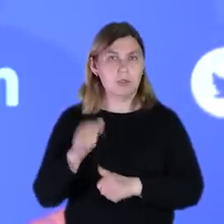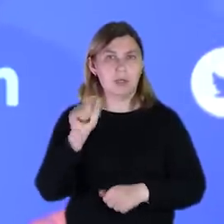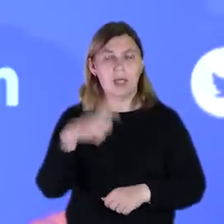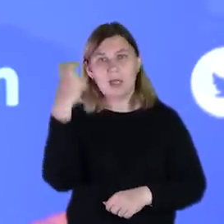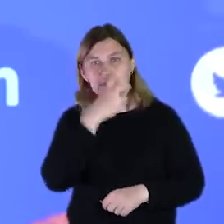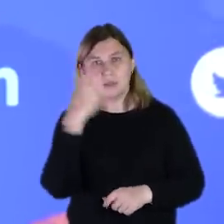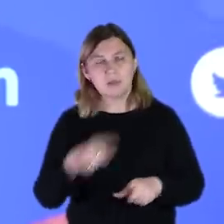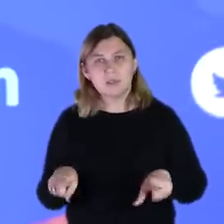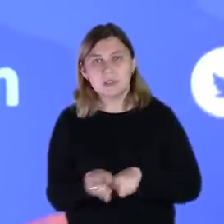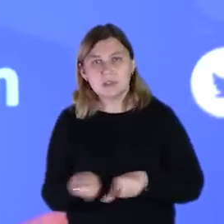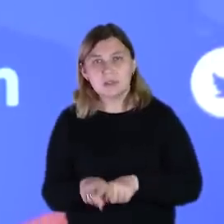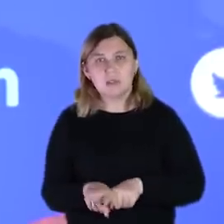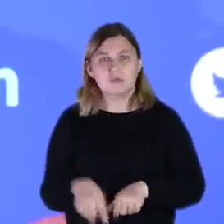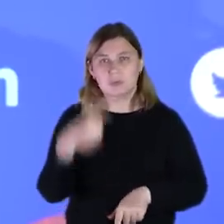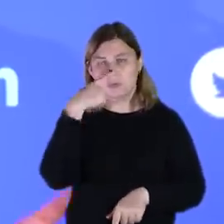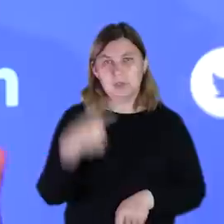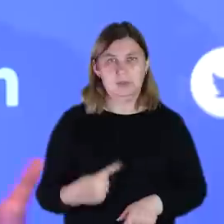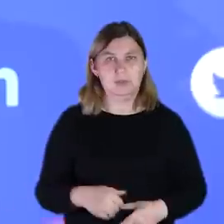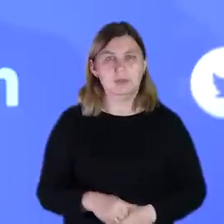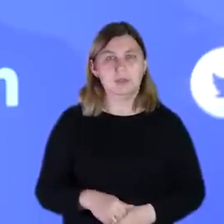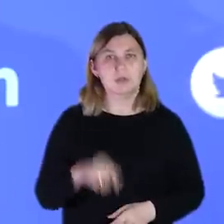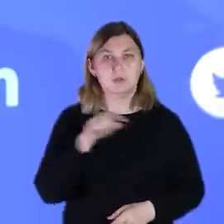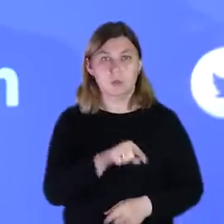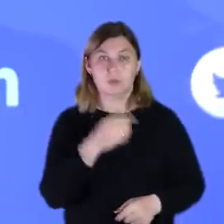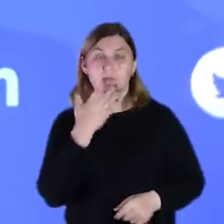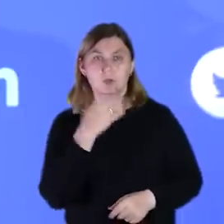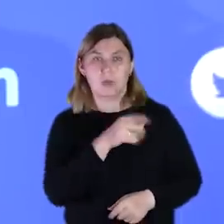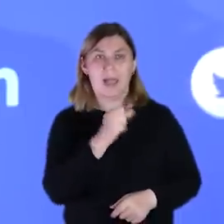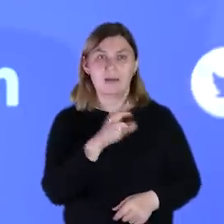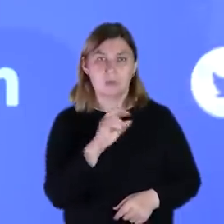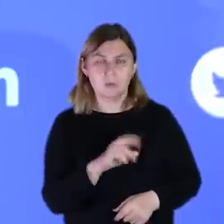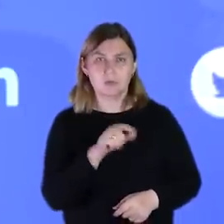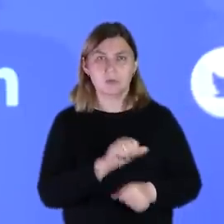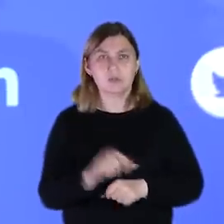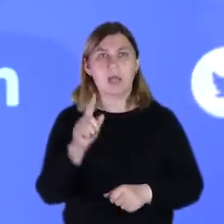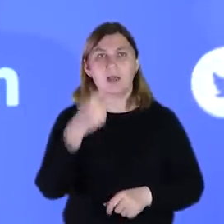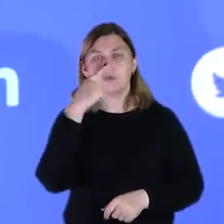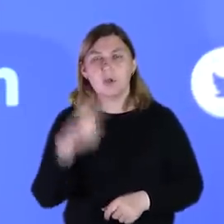interesowali się Sowieci. Tutaj Artur wspomniał, że nie sam wywiad sowiecki, ale również wywiad